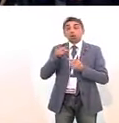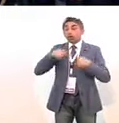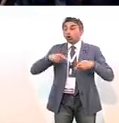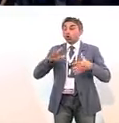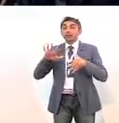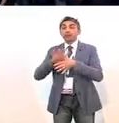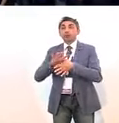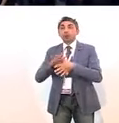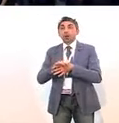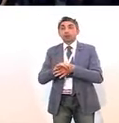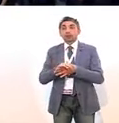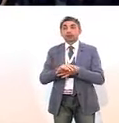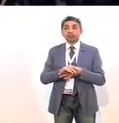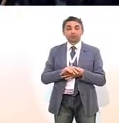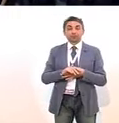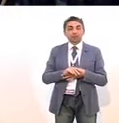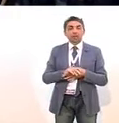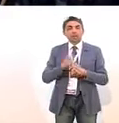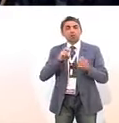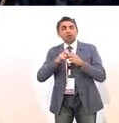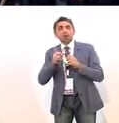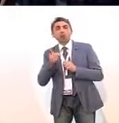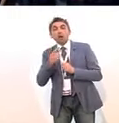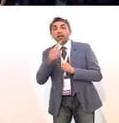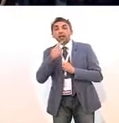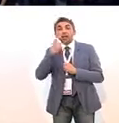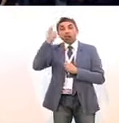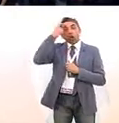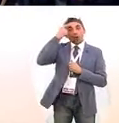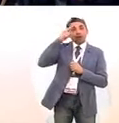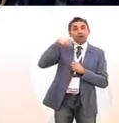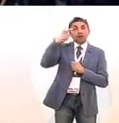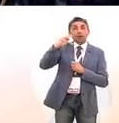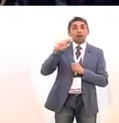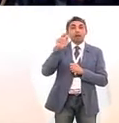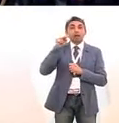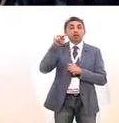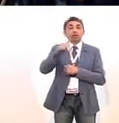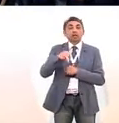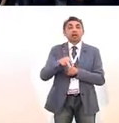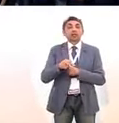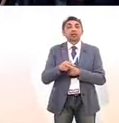non è chi di noi governerà nei prossimi anni, il problema è se governeremo noi o